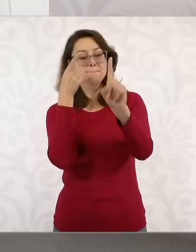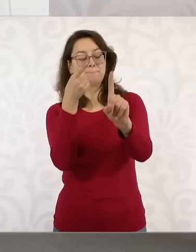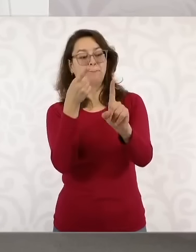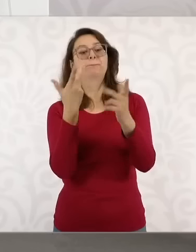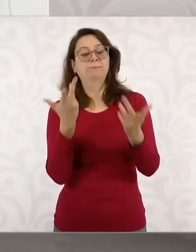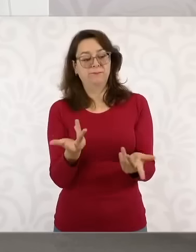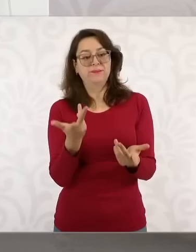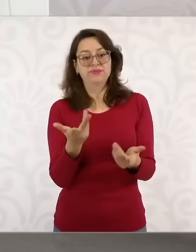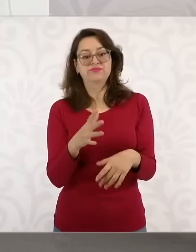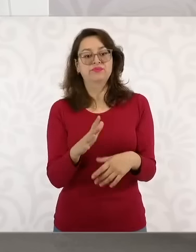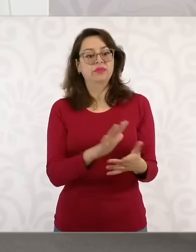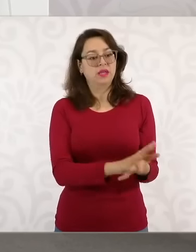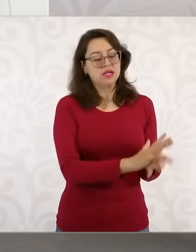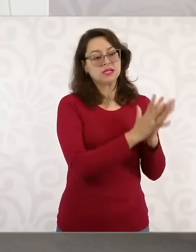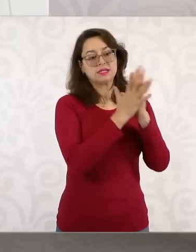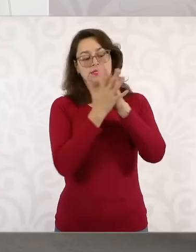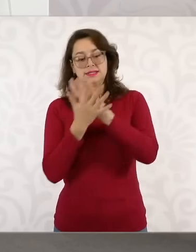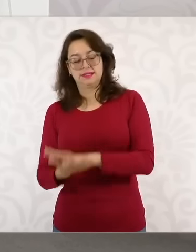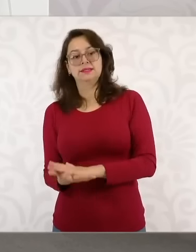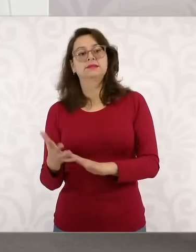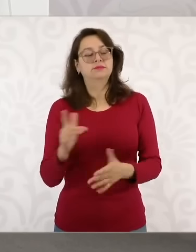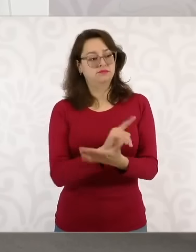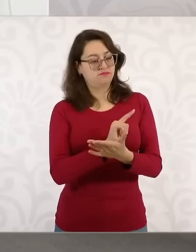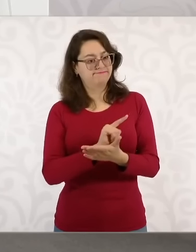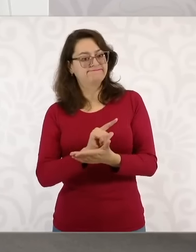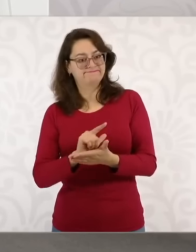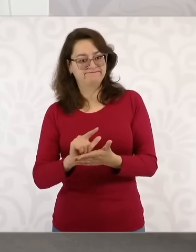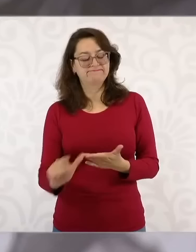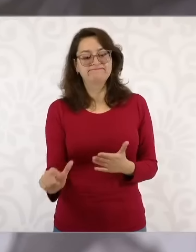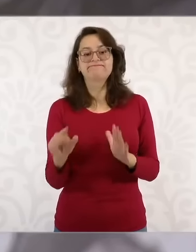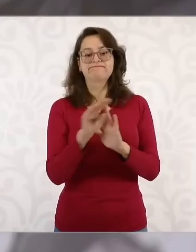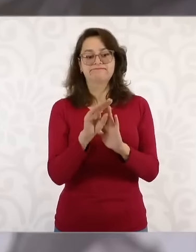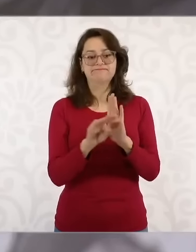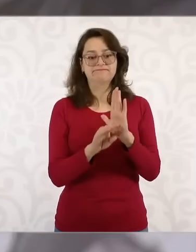en términos de transición energética, que establecen, como también lo hemos mencionado en